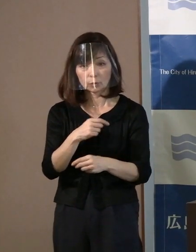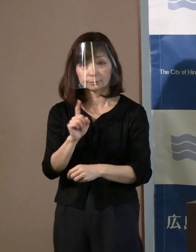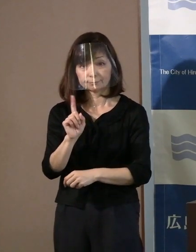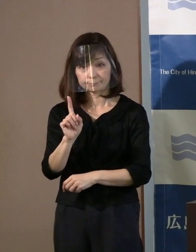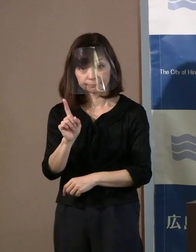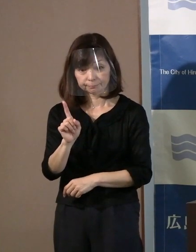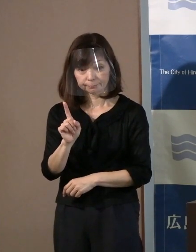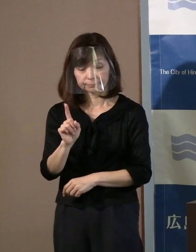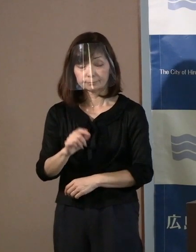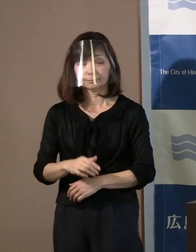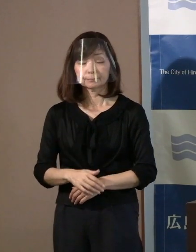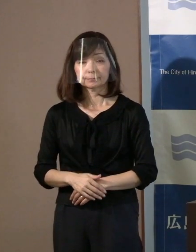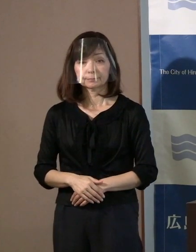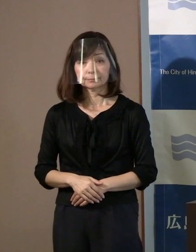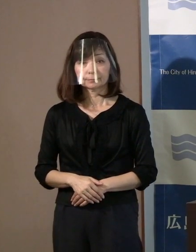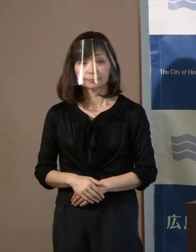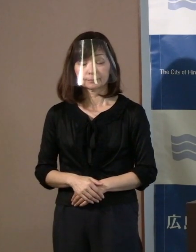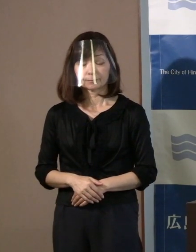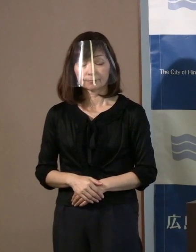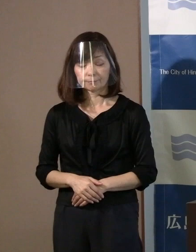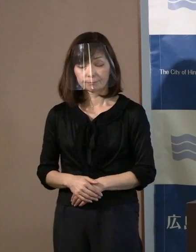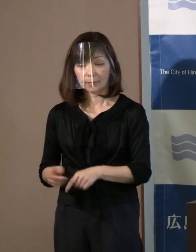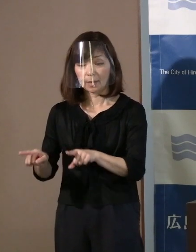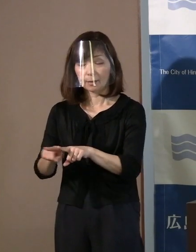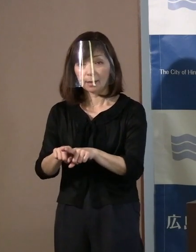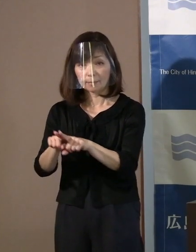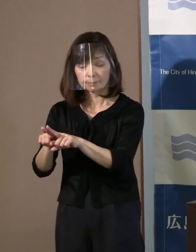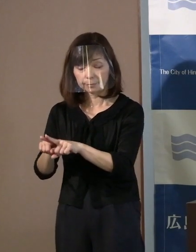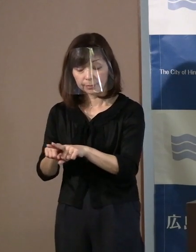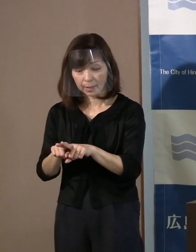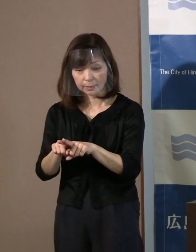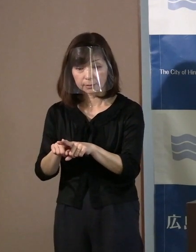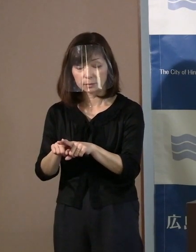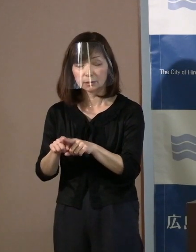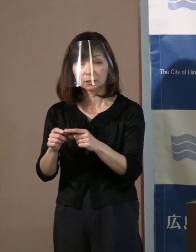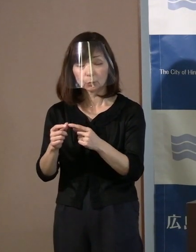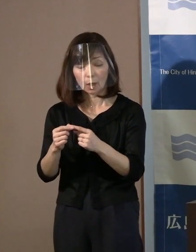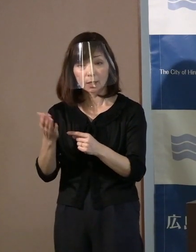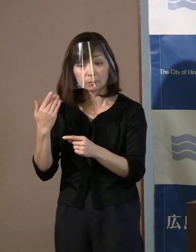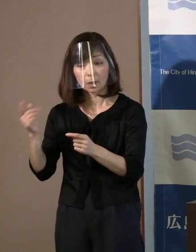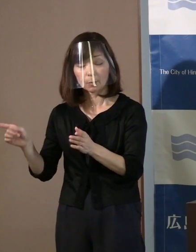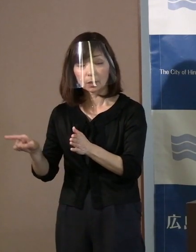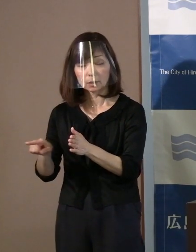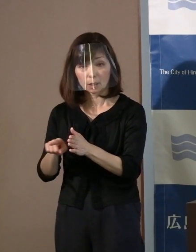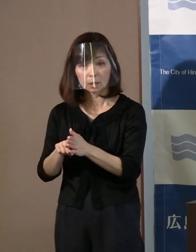(市長)｢連帯｣とか､今までの こういう概念を言っていたのはですね､